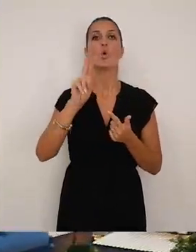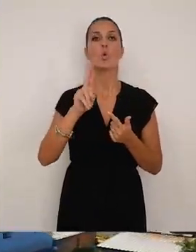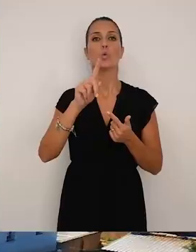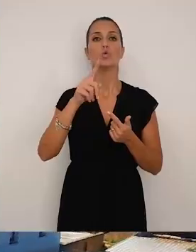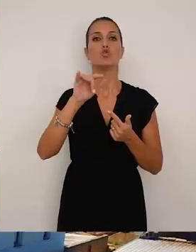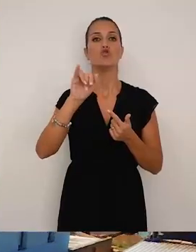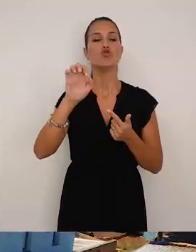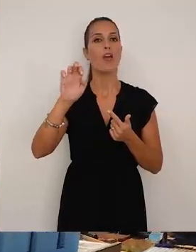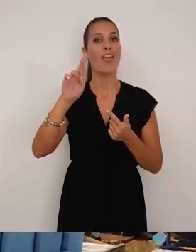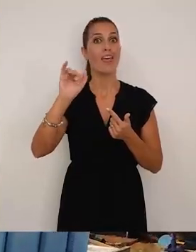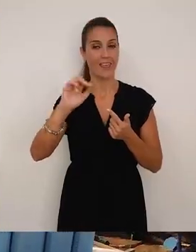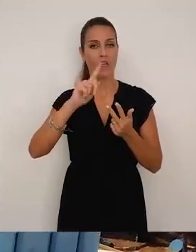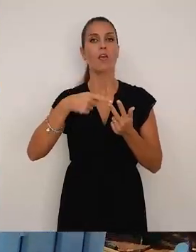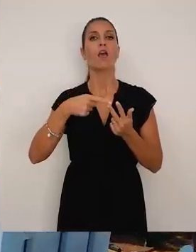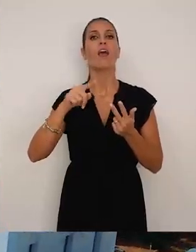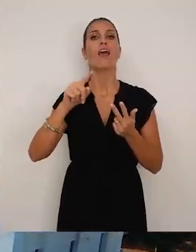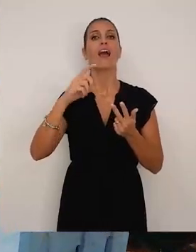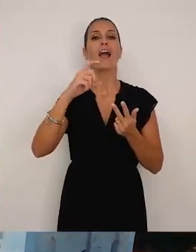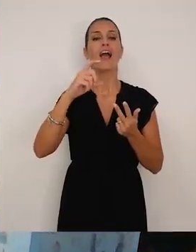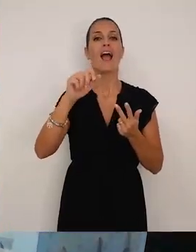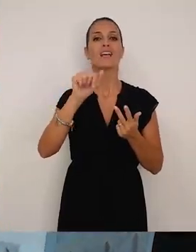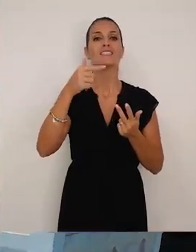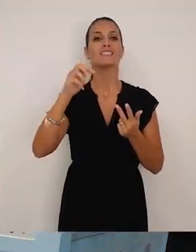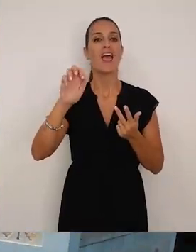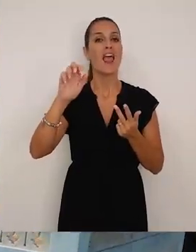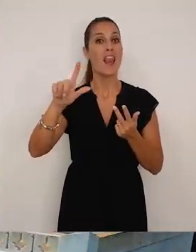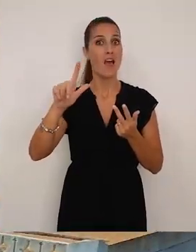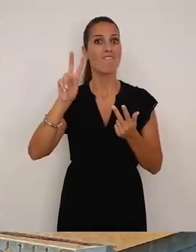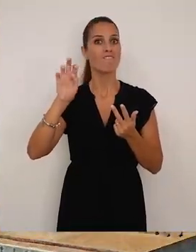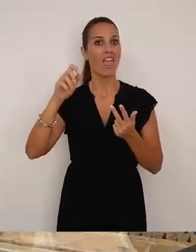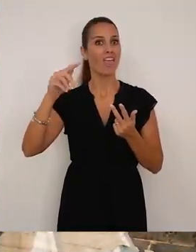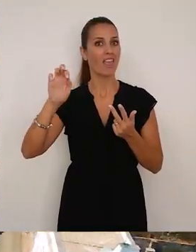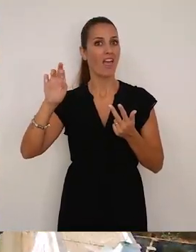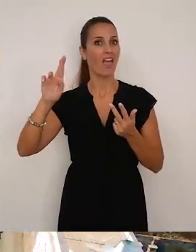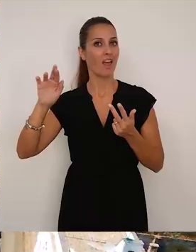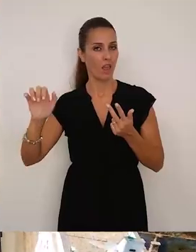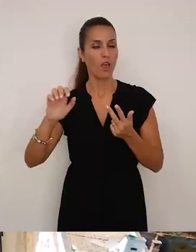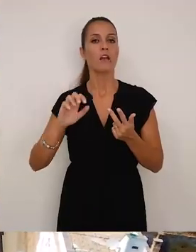Rossi, Giuseppe Ruggeri e Carlo Luigi Arditi di Castelvetere.